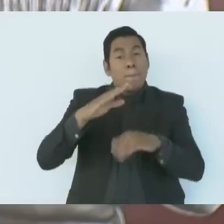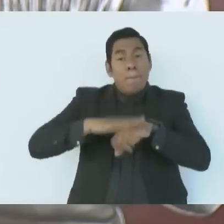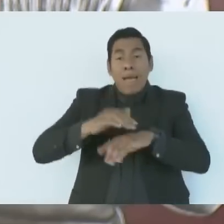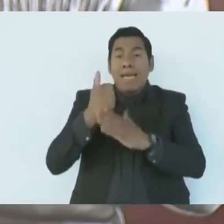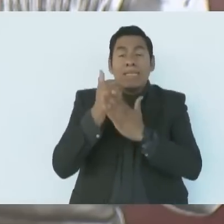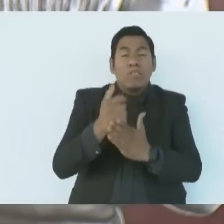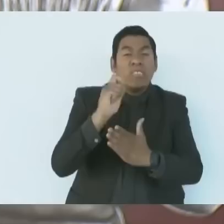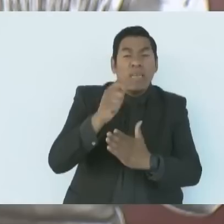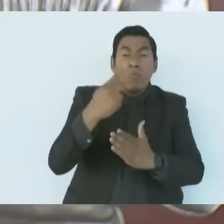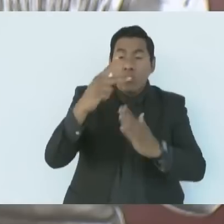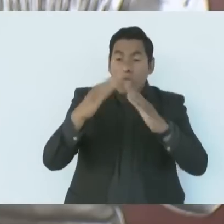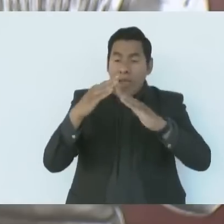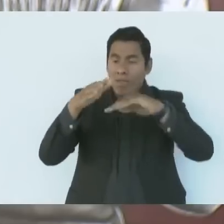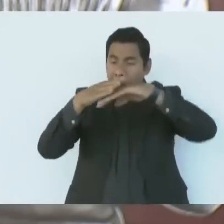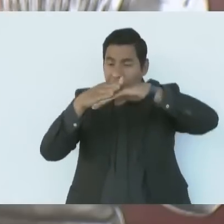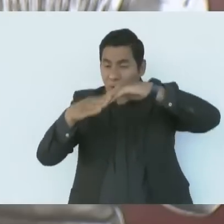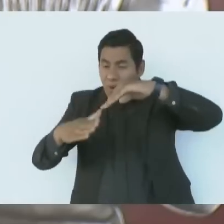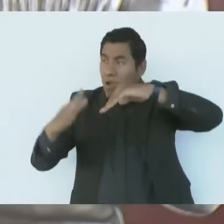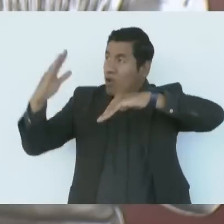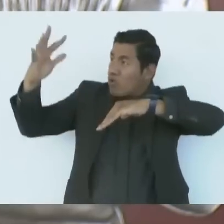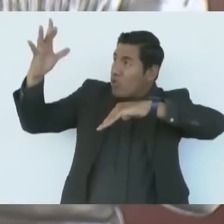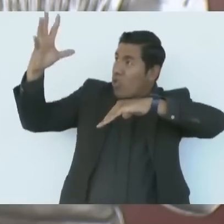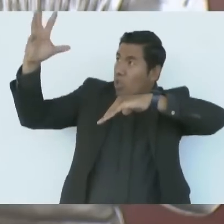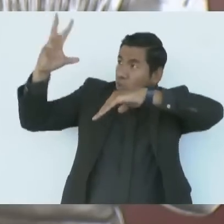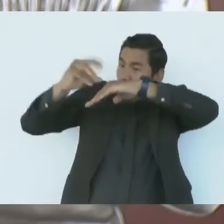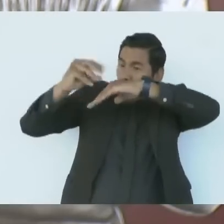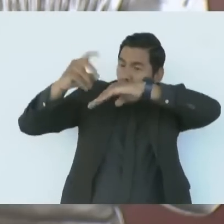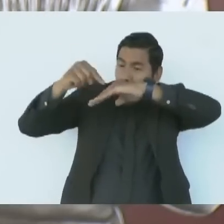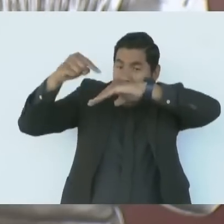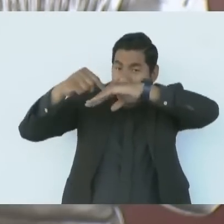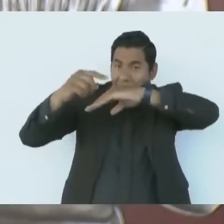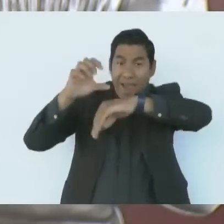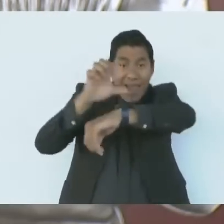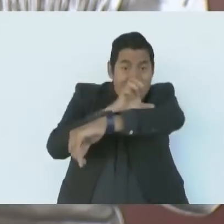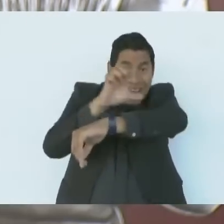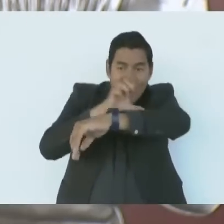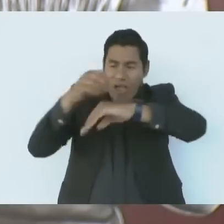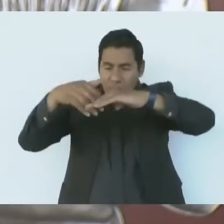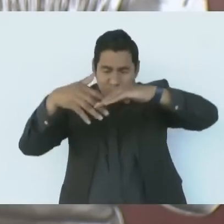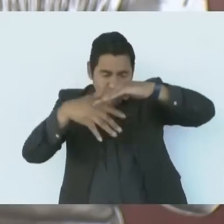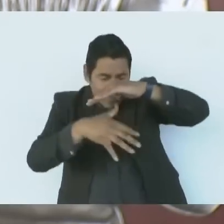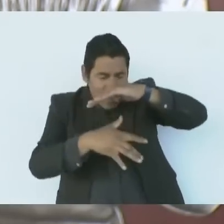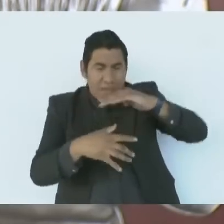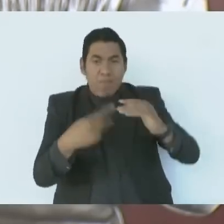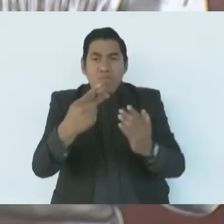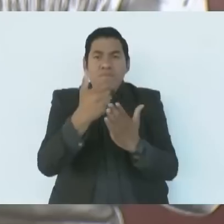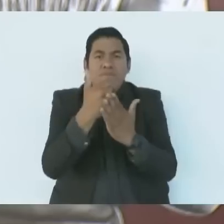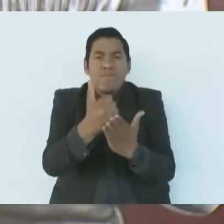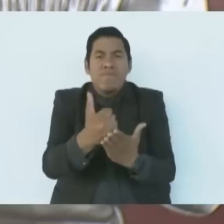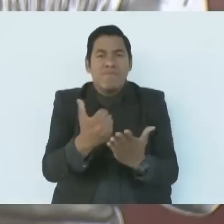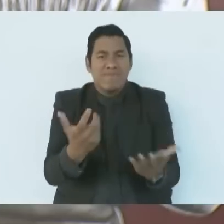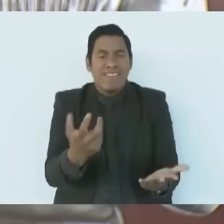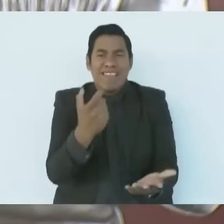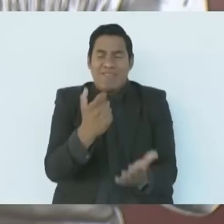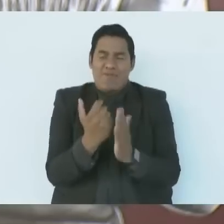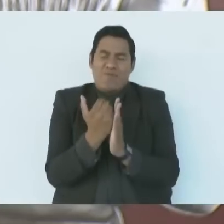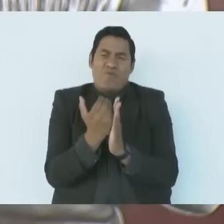permitir Pues que se use energía del Sol y además que baje la tarifa que ustedes pagan